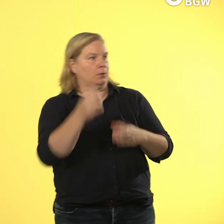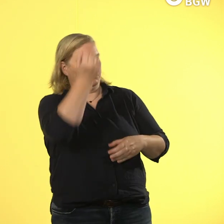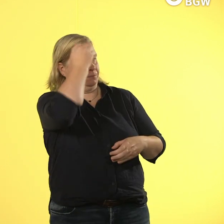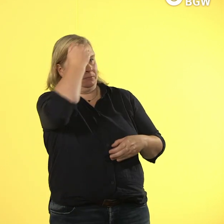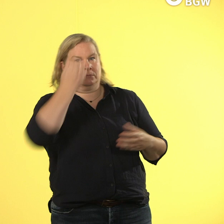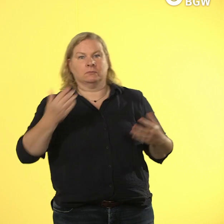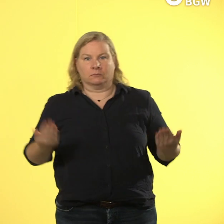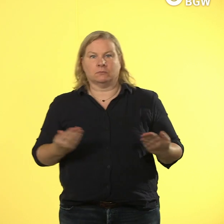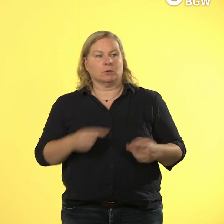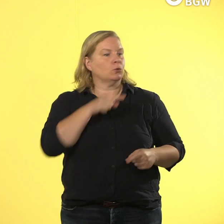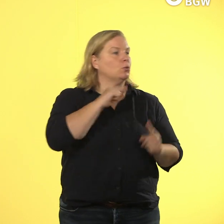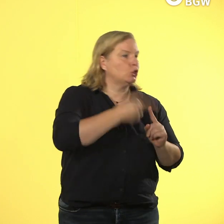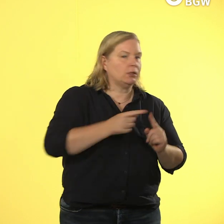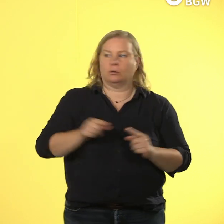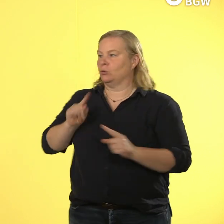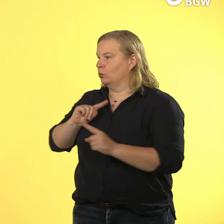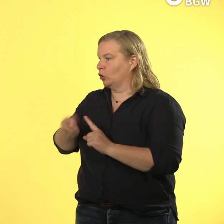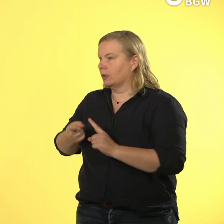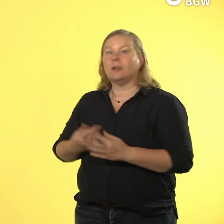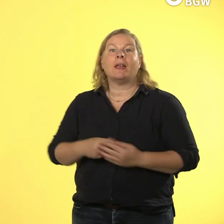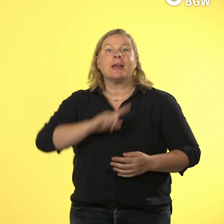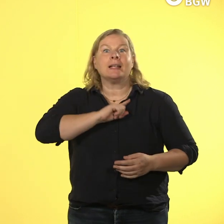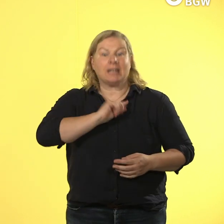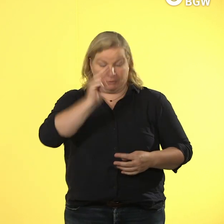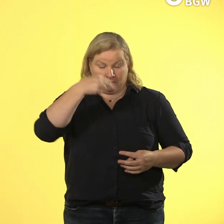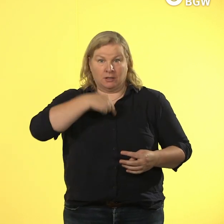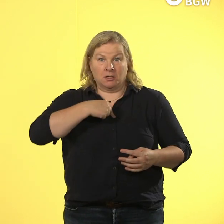Dafür habe ich zu viel Stress im System. Wir sind, wie gesagt, beim Worst-Case-Szenario. Wir lösen das später auf.